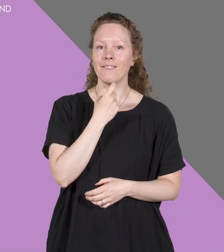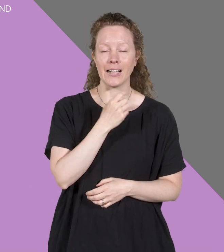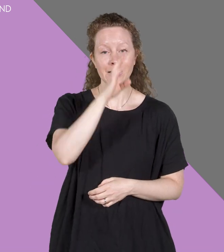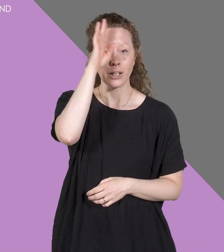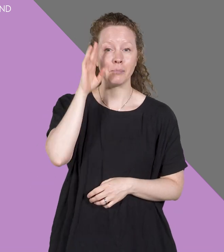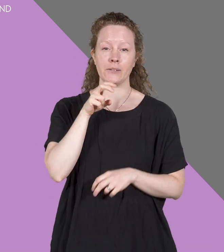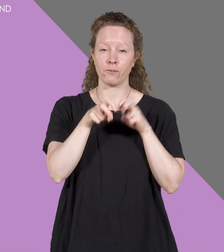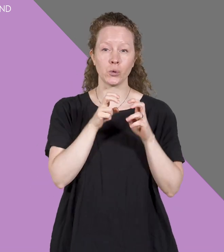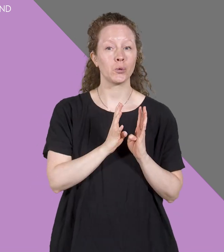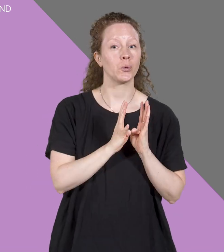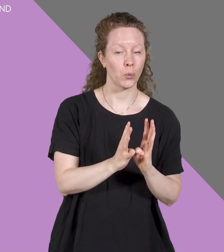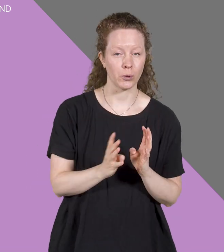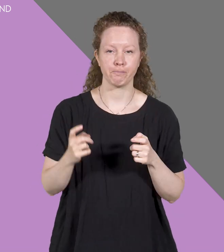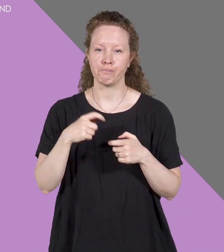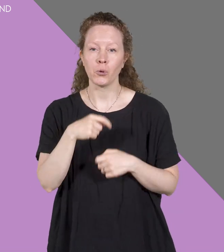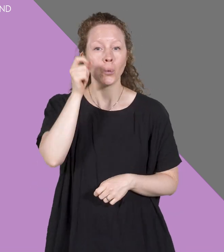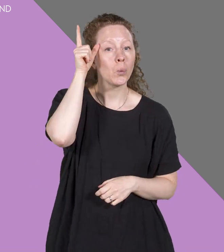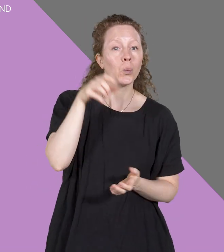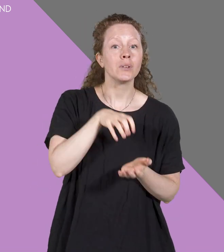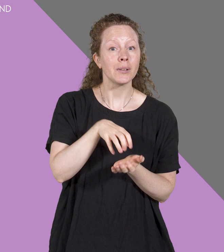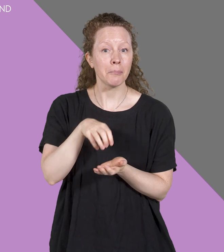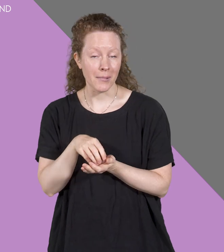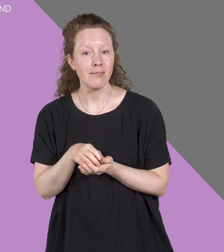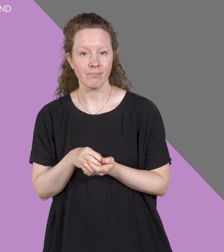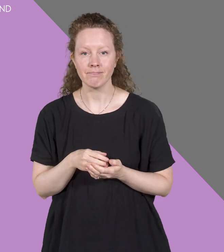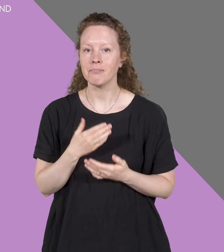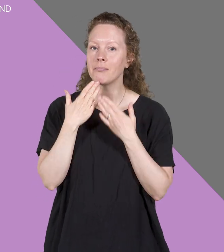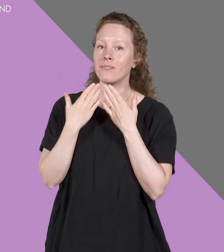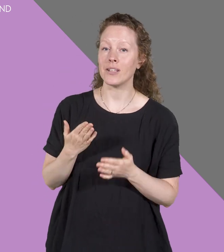Finlands Akademis forskningsråd för kultur och samhälle har beviljat -